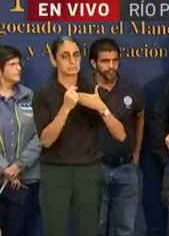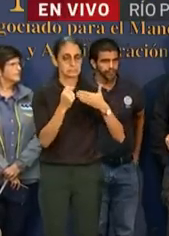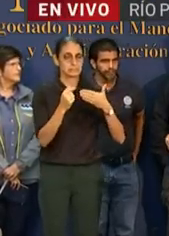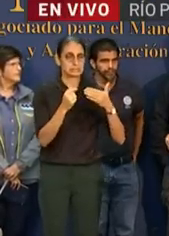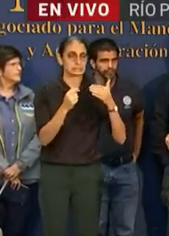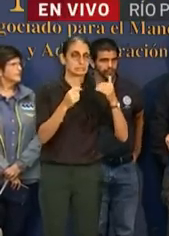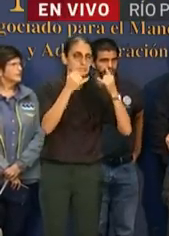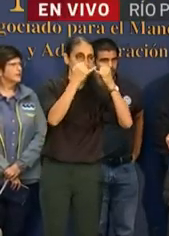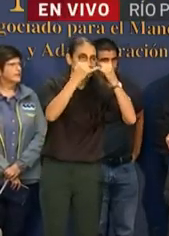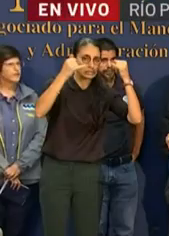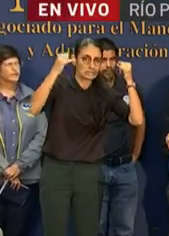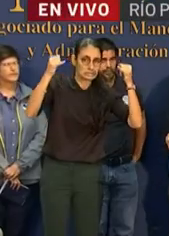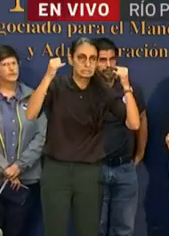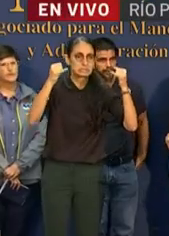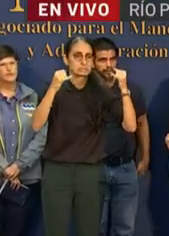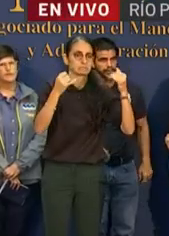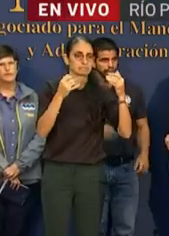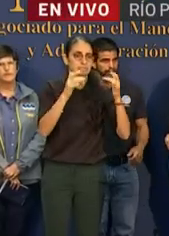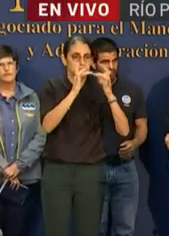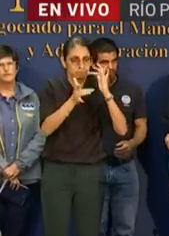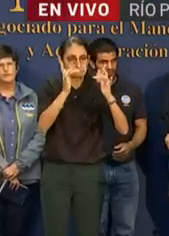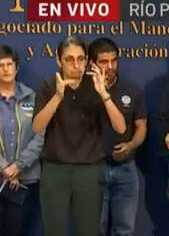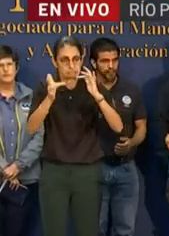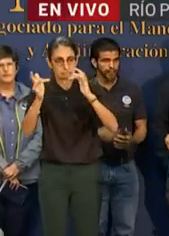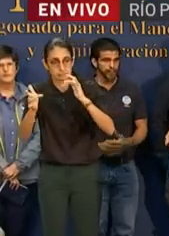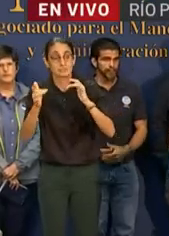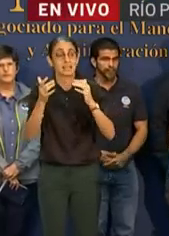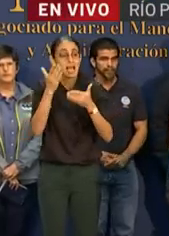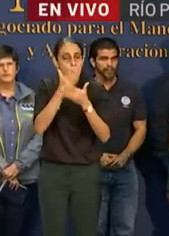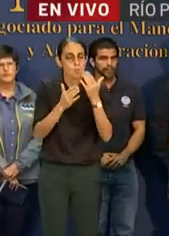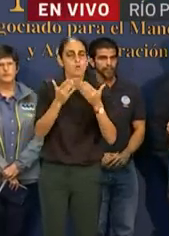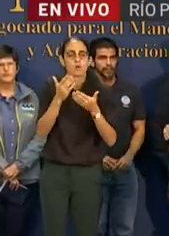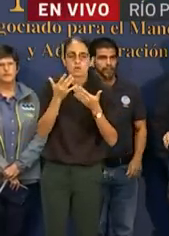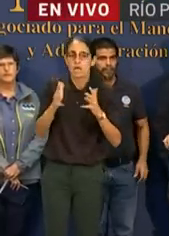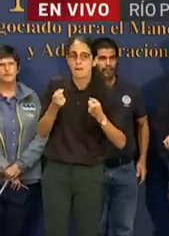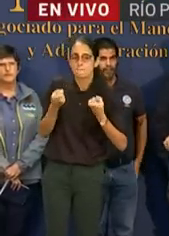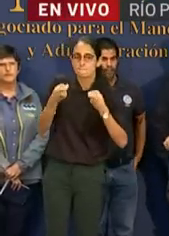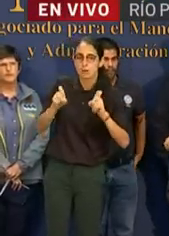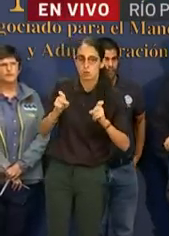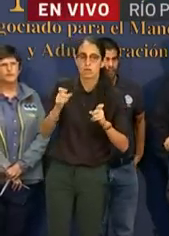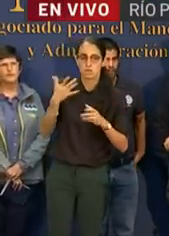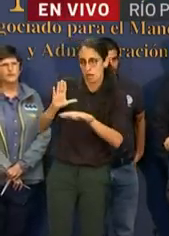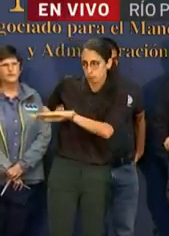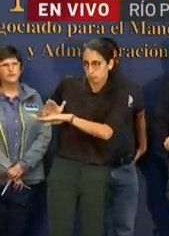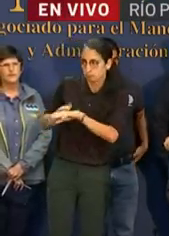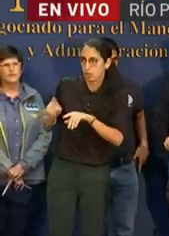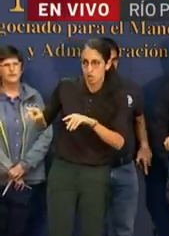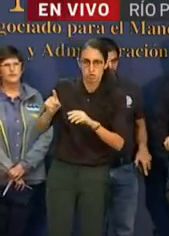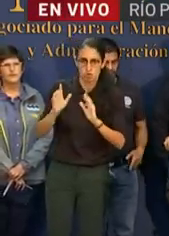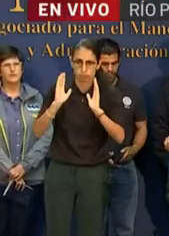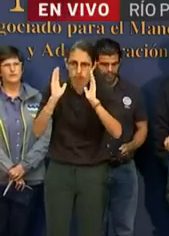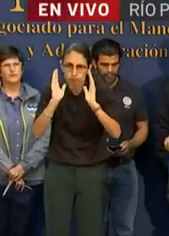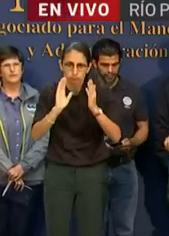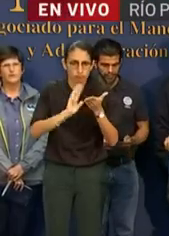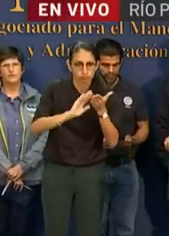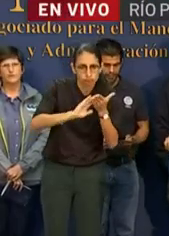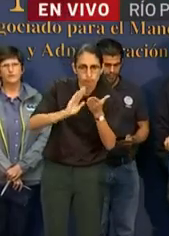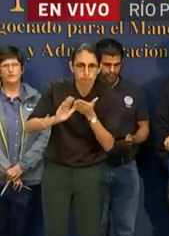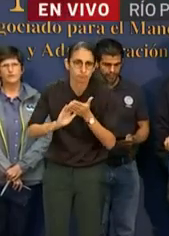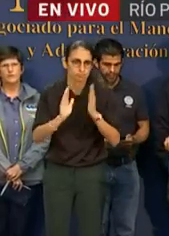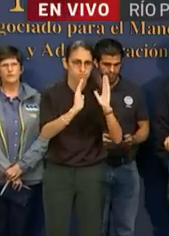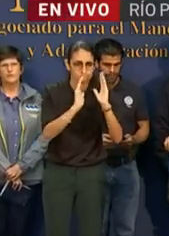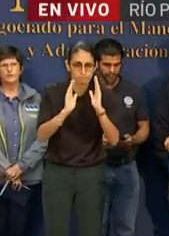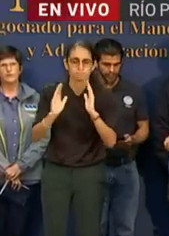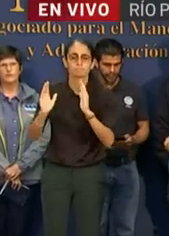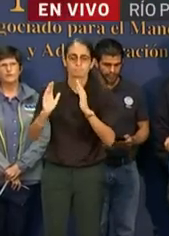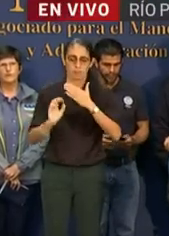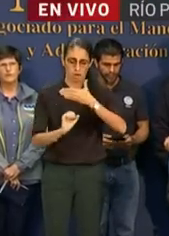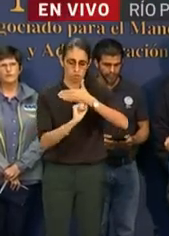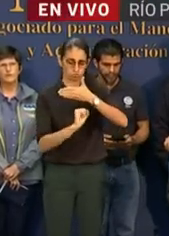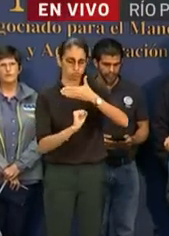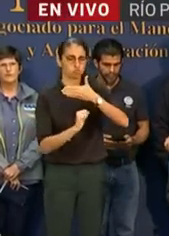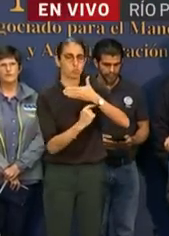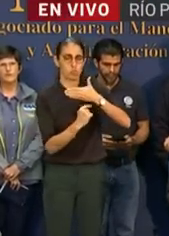DEL IMPACTO QUE ESTÁ HACIENDO